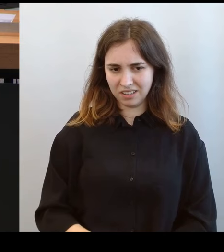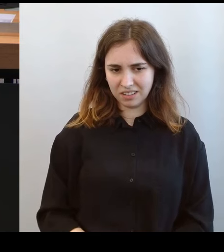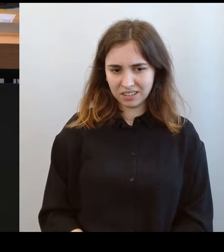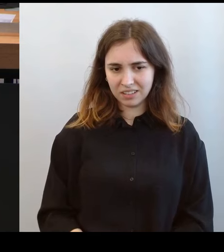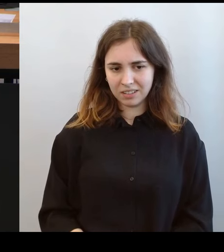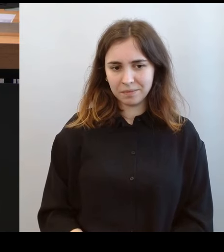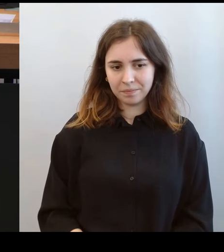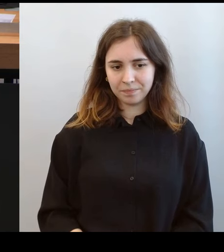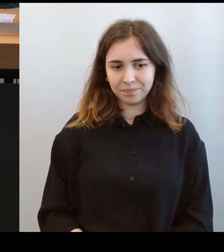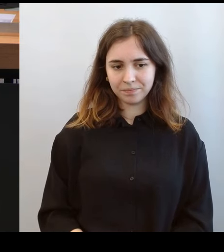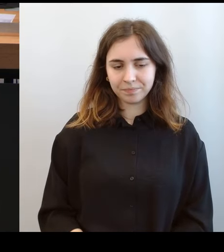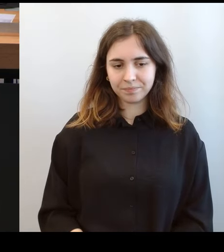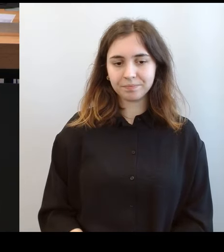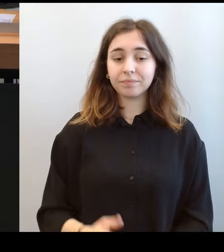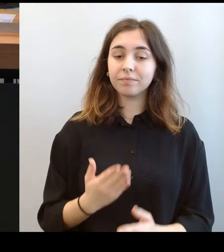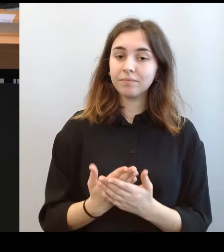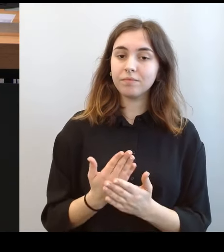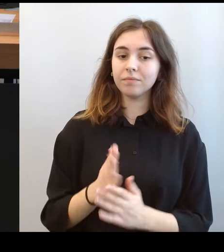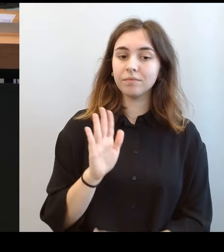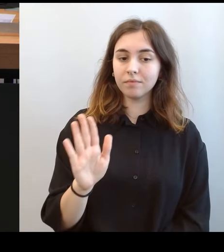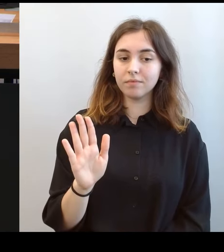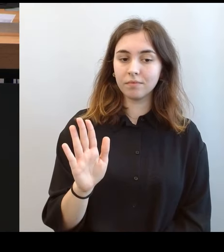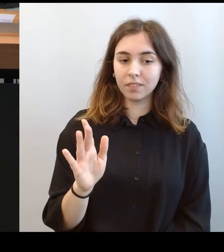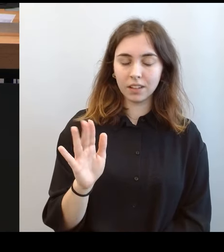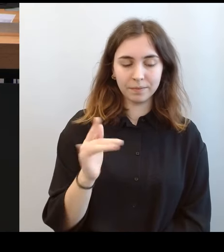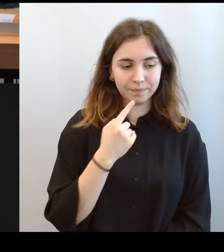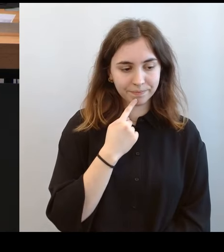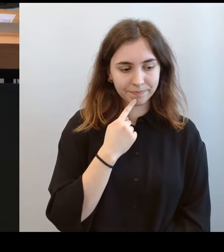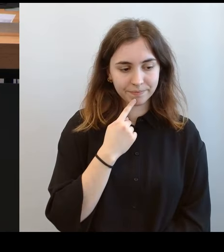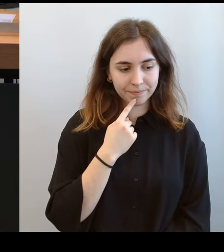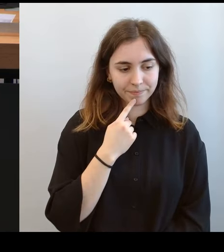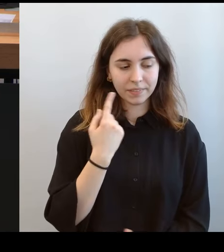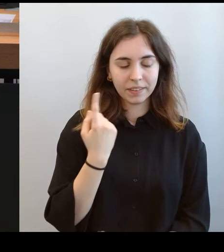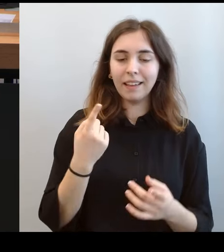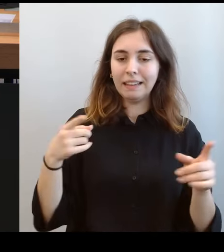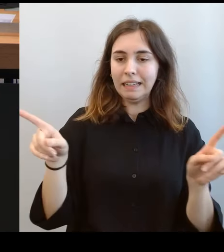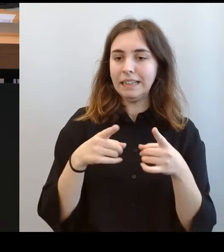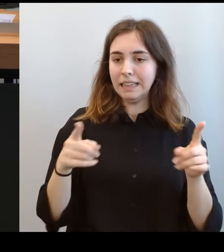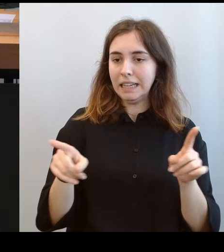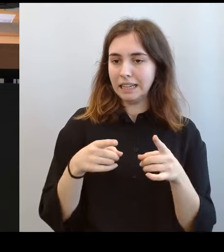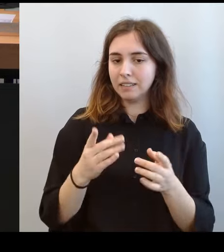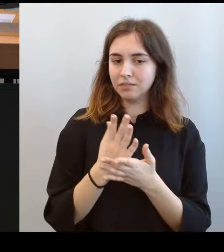den Liedbeitrag interessant. Ich hätte mir gut vorstellen können, dass Sie den noch zu Ende führen. Vielen Dank.